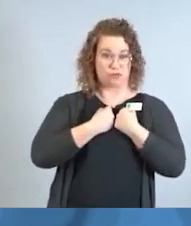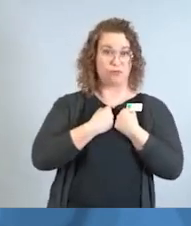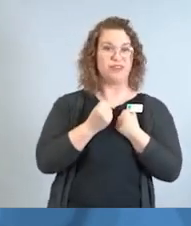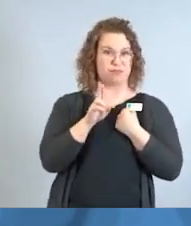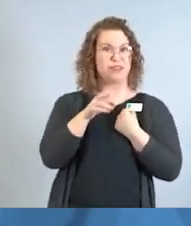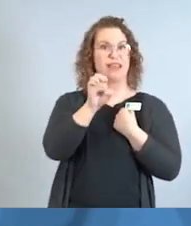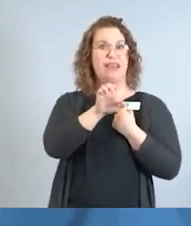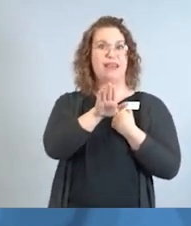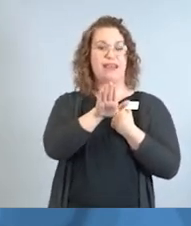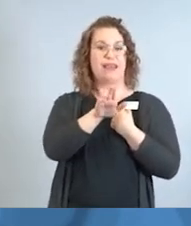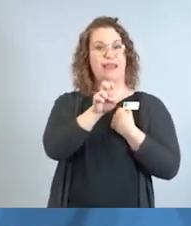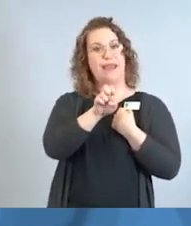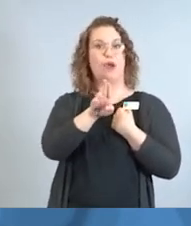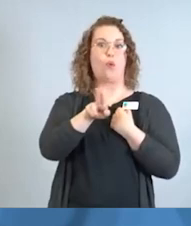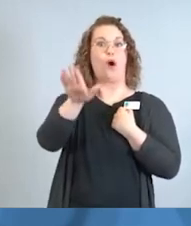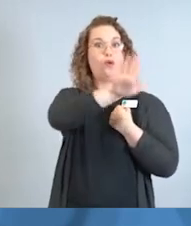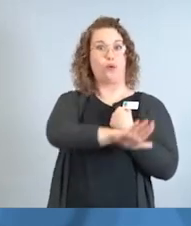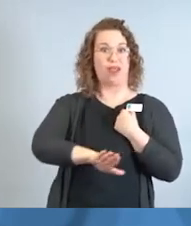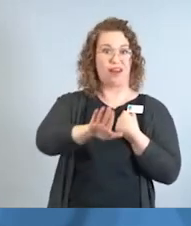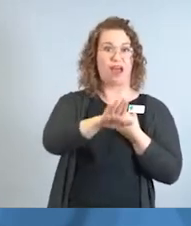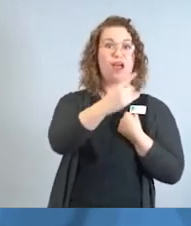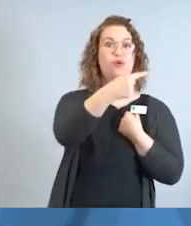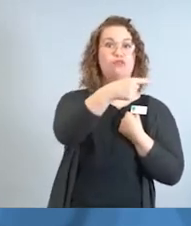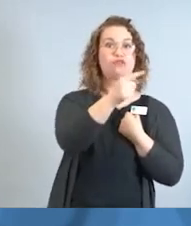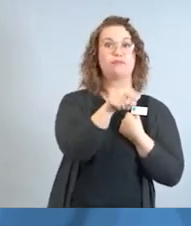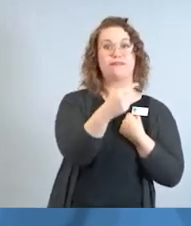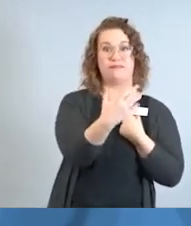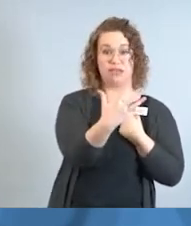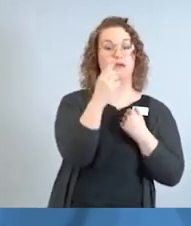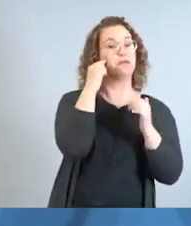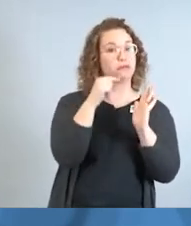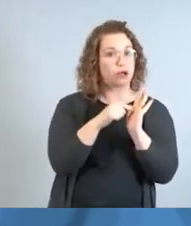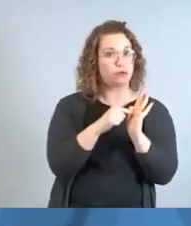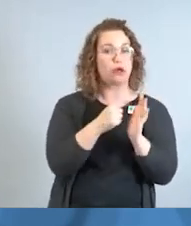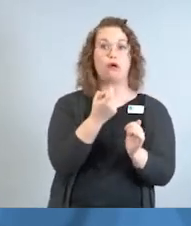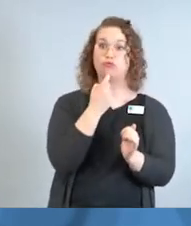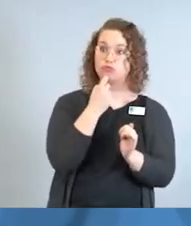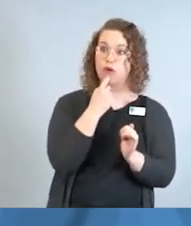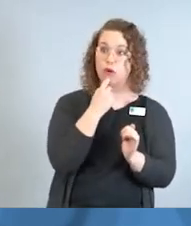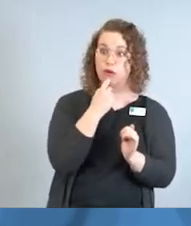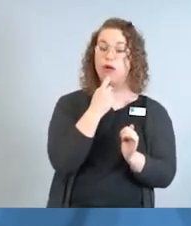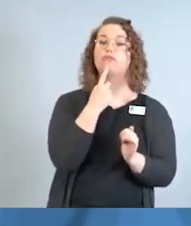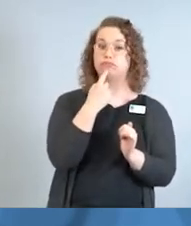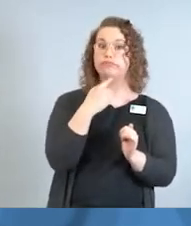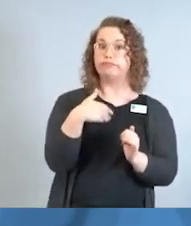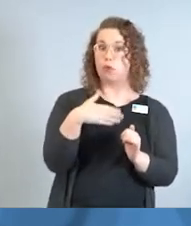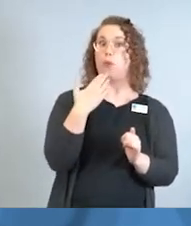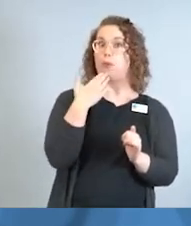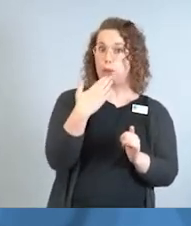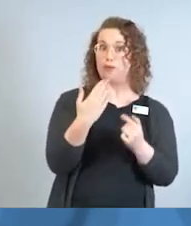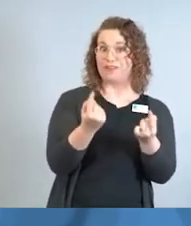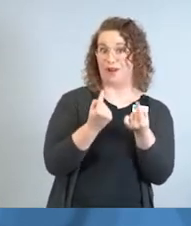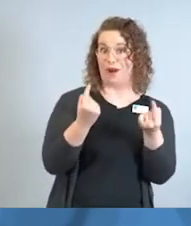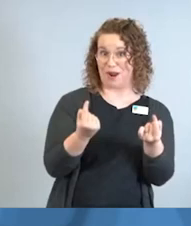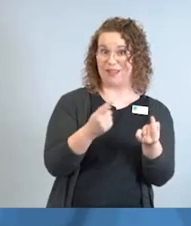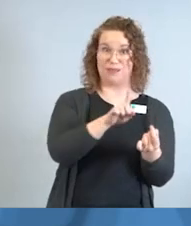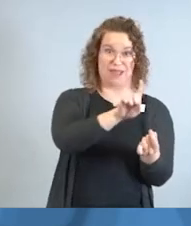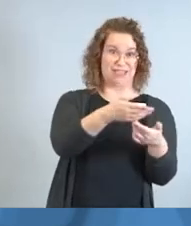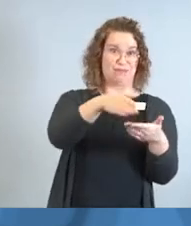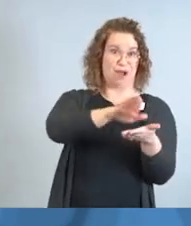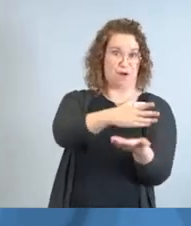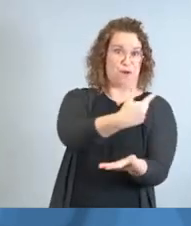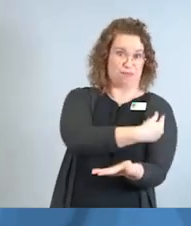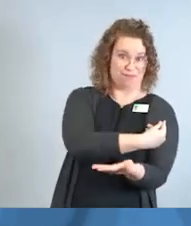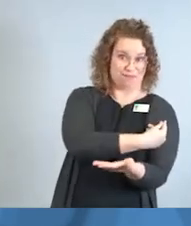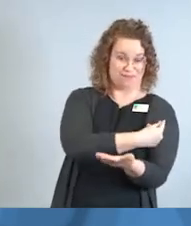Tästäkin kartasta näkyy, että Suomi on varsin hyvä ykkösannoksen kohdalla, mutta kakkosessa jäljessä.